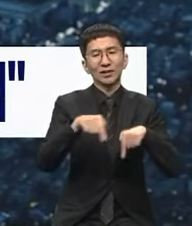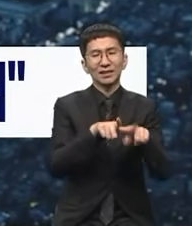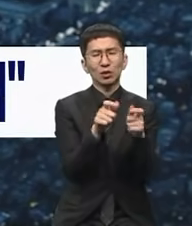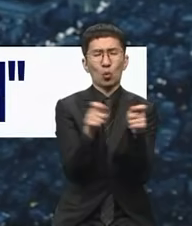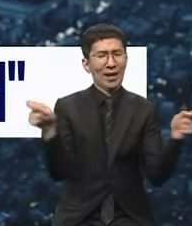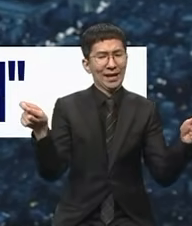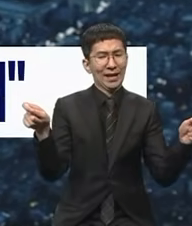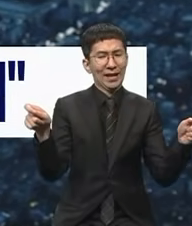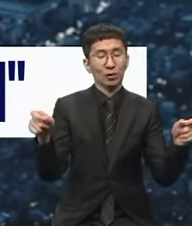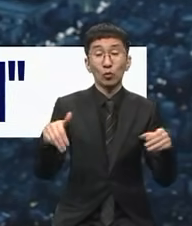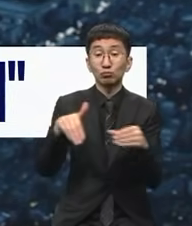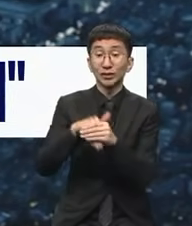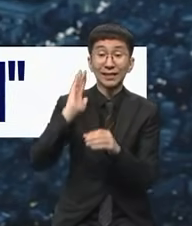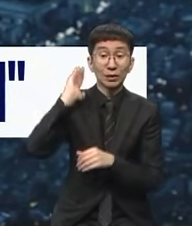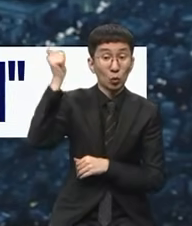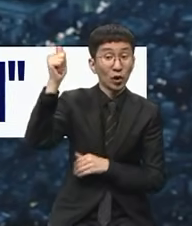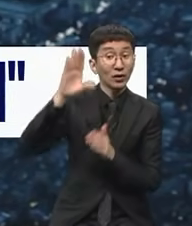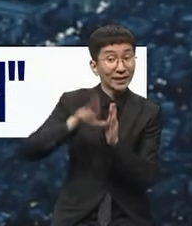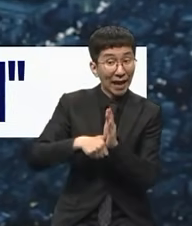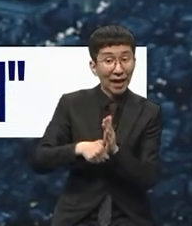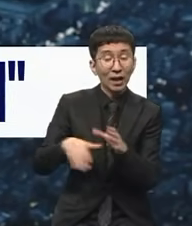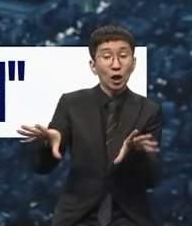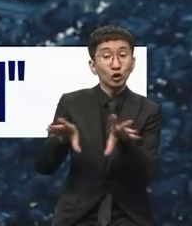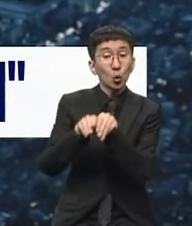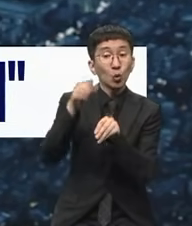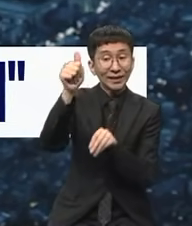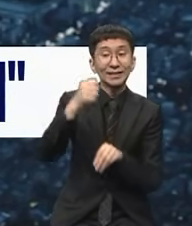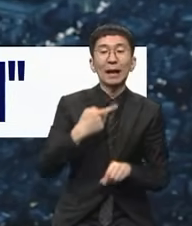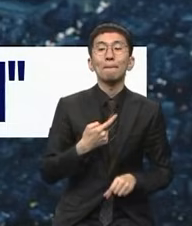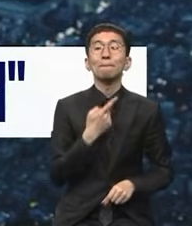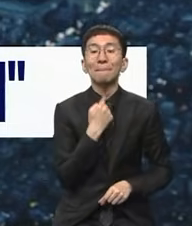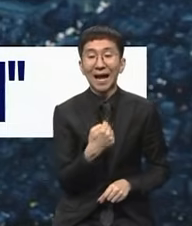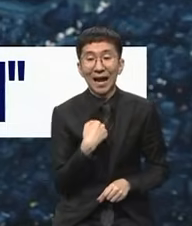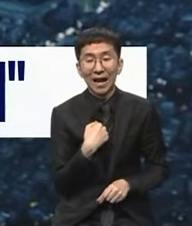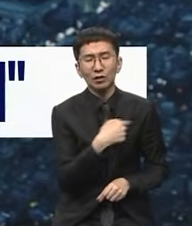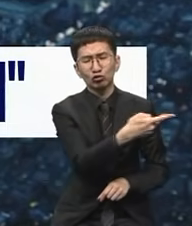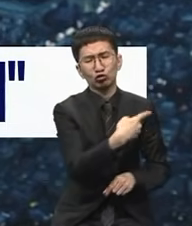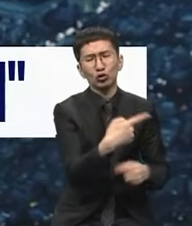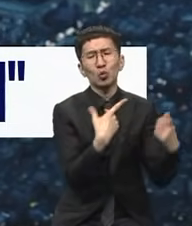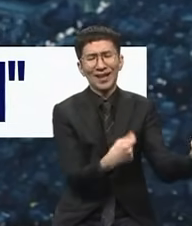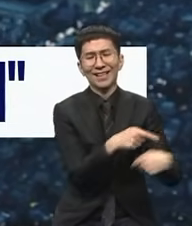정부의 첫 총리와 두 번째 총리로 앞서거니 뒤서거니 책임 있는 역할을 했기